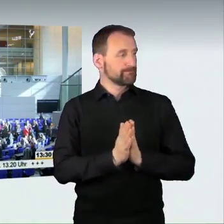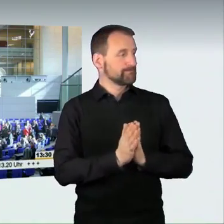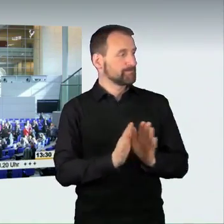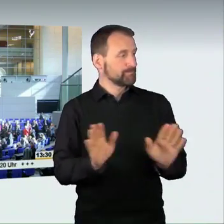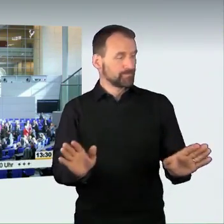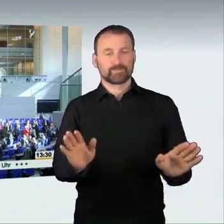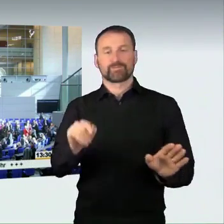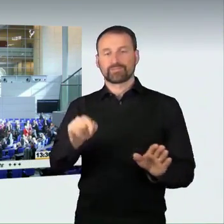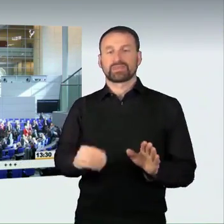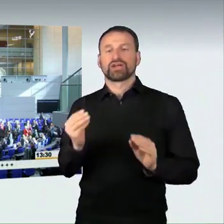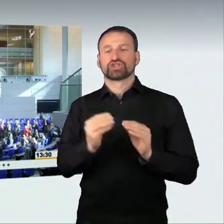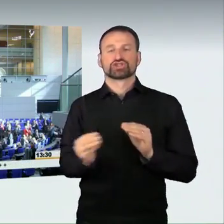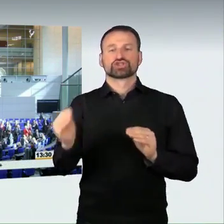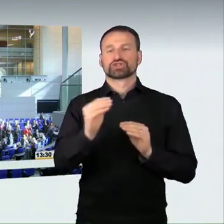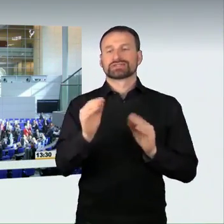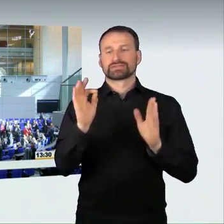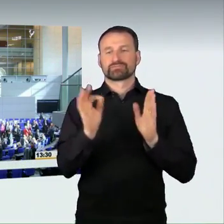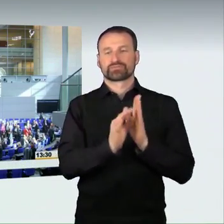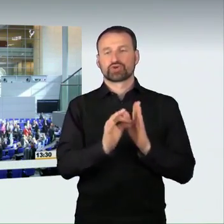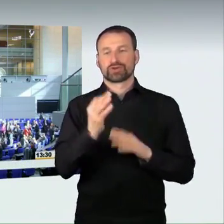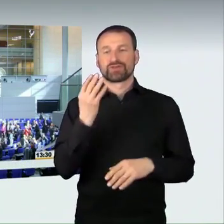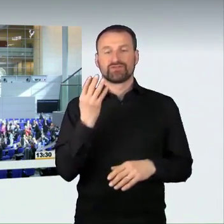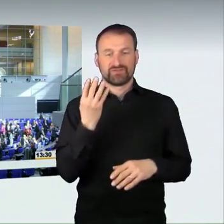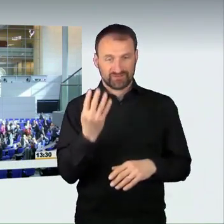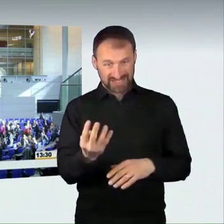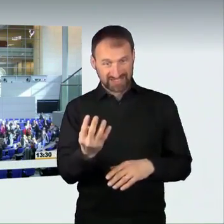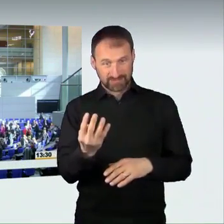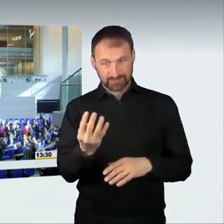Zusatzpunkt 4. Wir stimmen jetzt über zwei Gesetzentwürfe